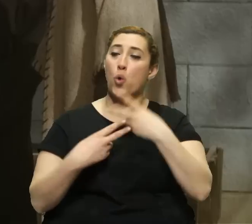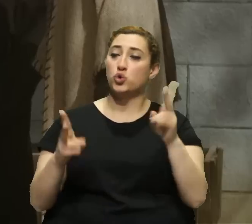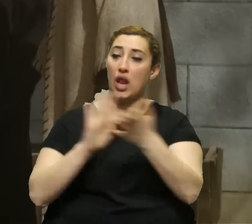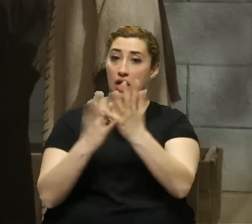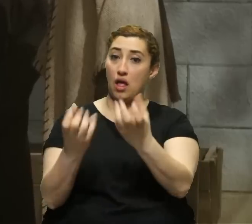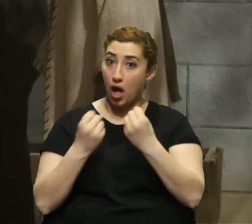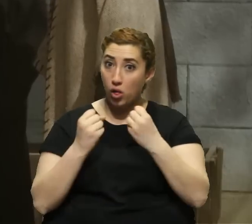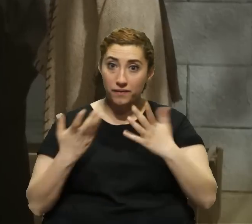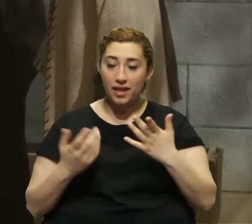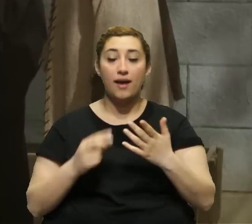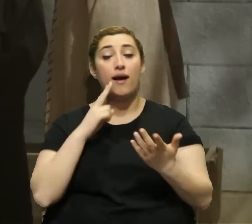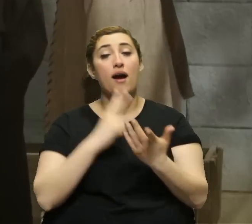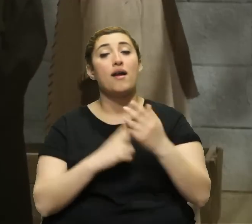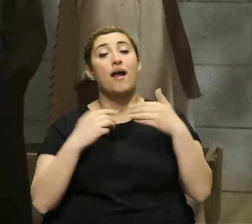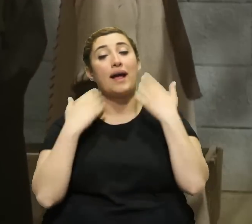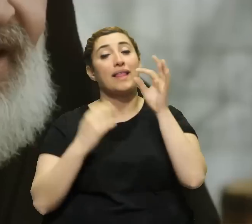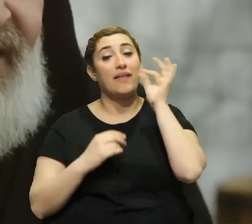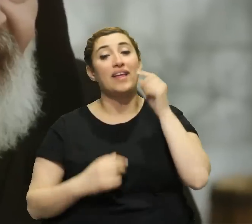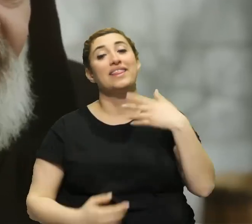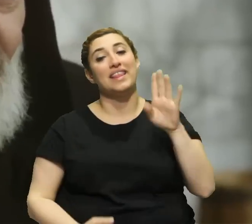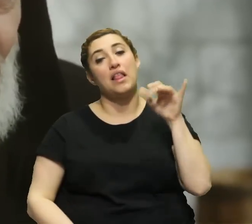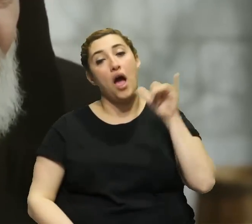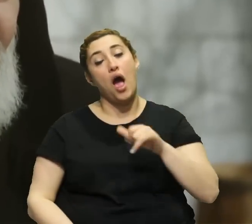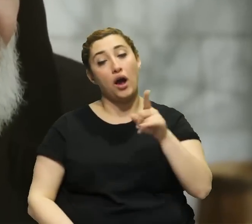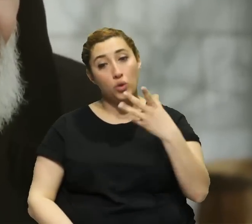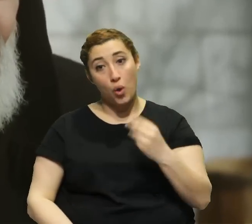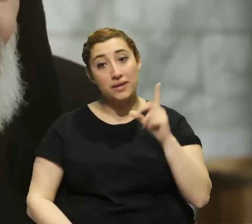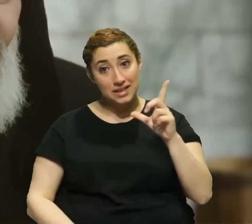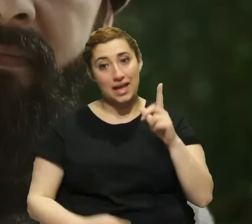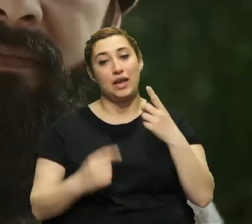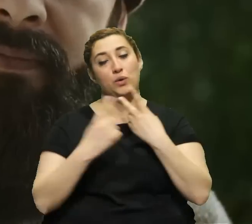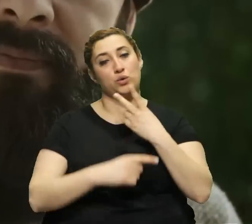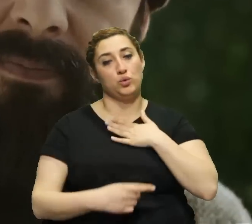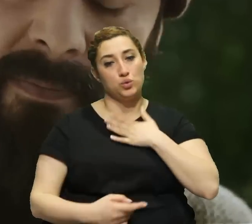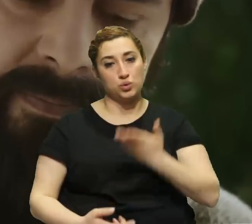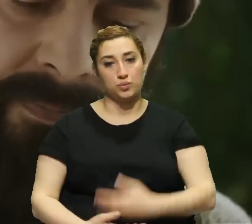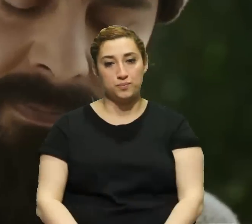Karar Kadı Efendi’nin değil adaletin olsa gerek Yunus'um.